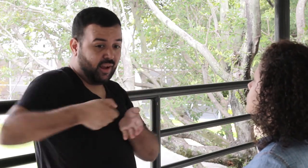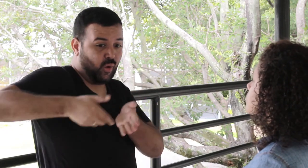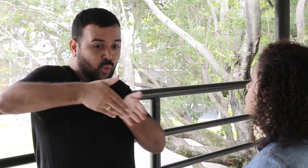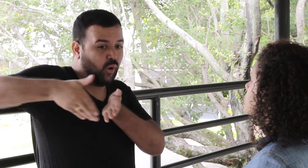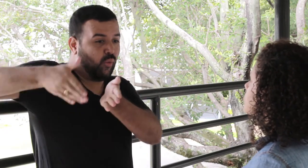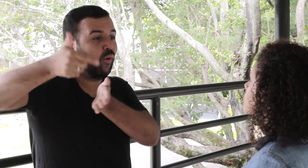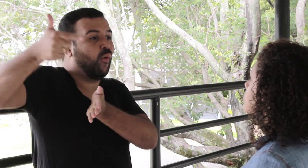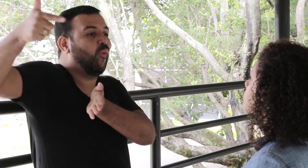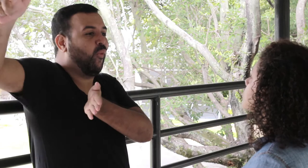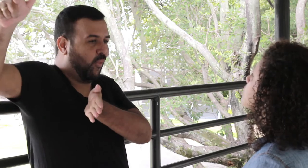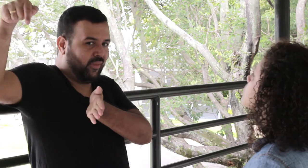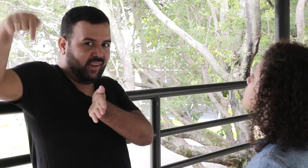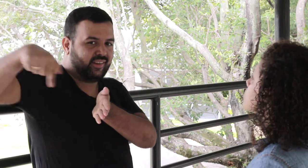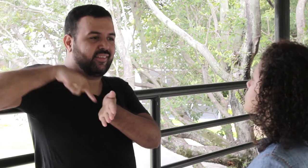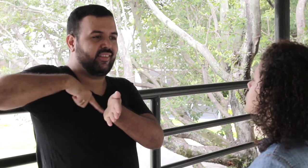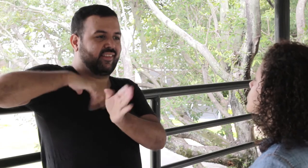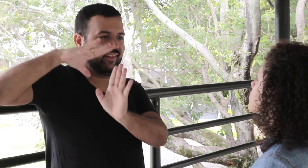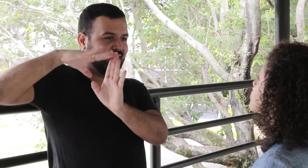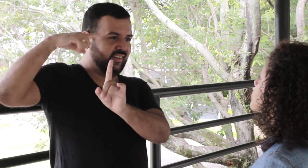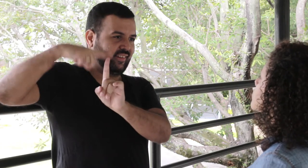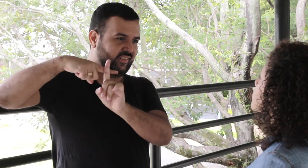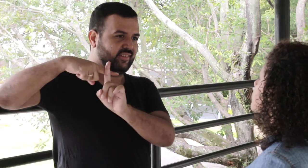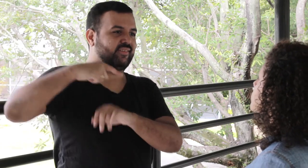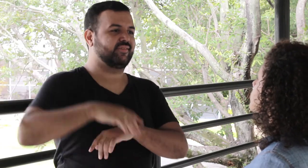A outra paralela tem uma igreja.